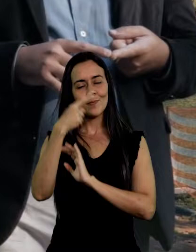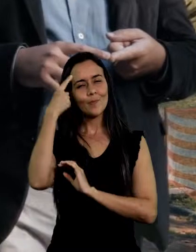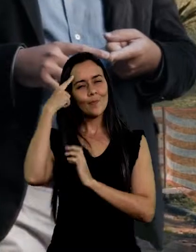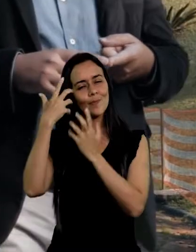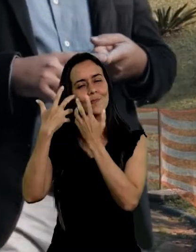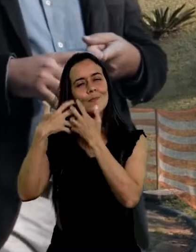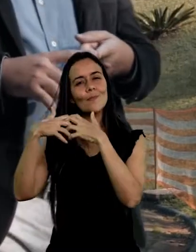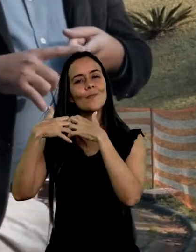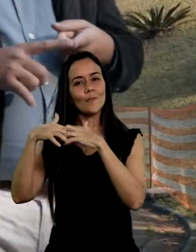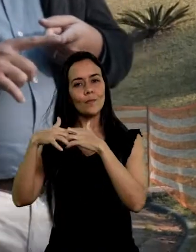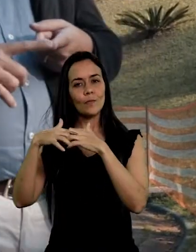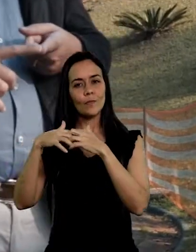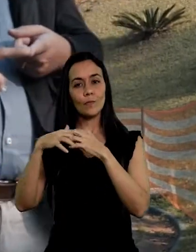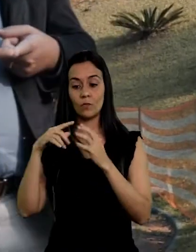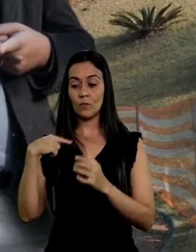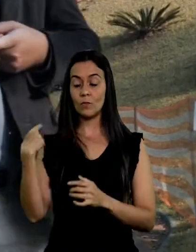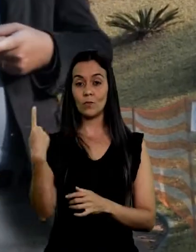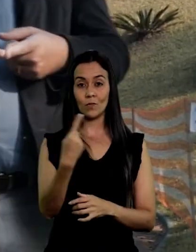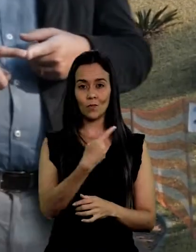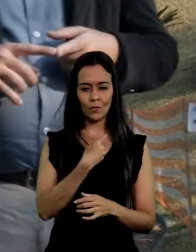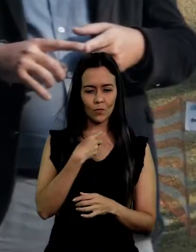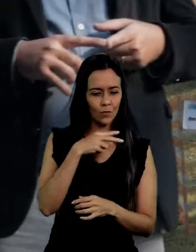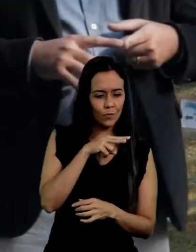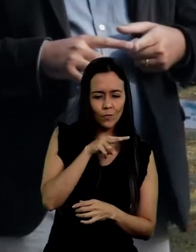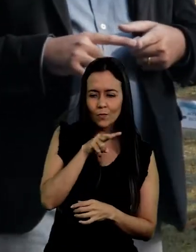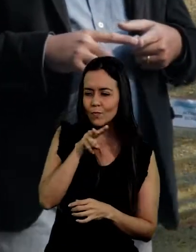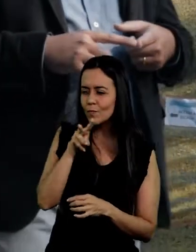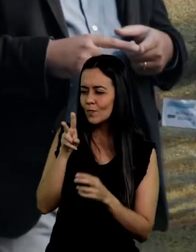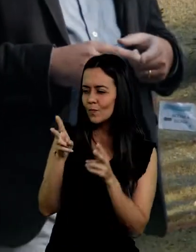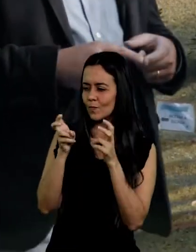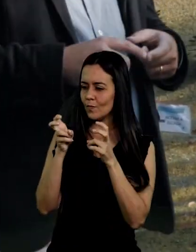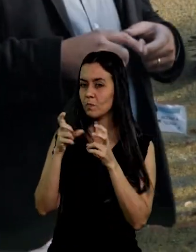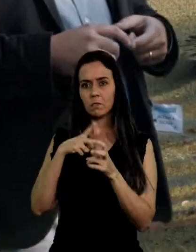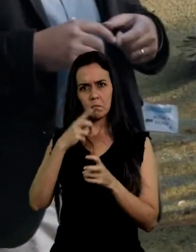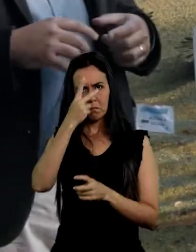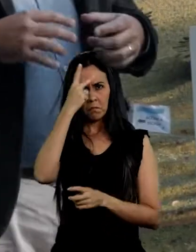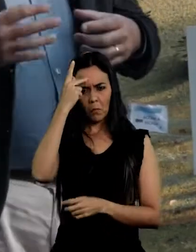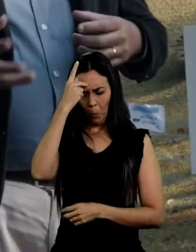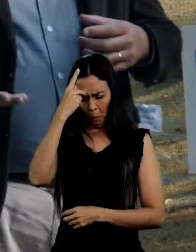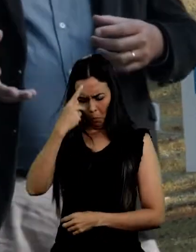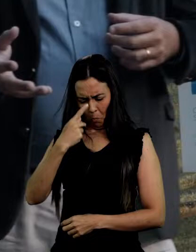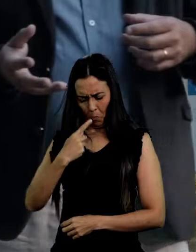a gente viu muitas pessoas apelando pro egoísmo mesmo,